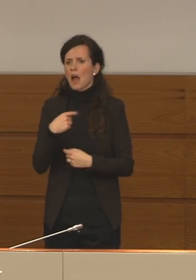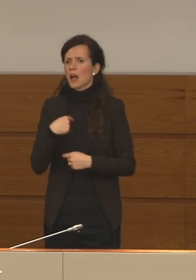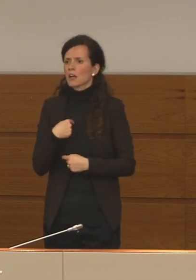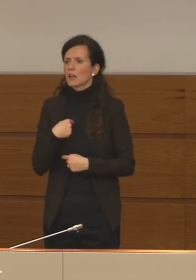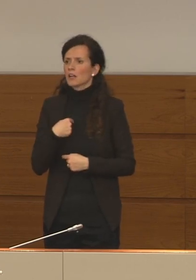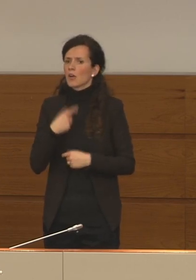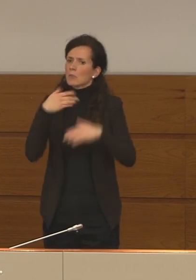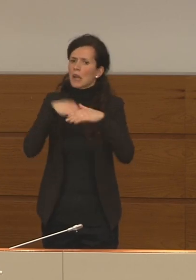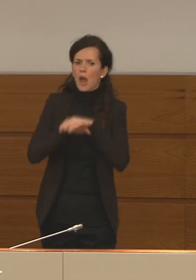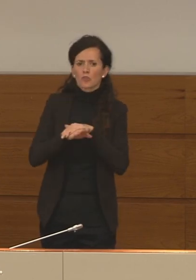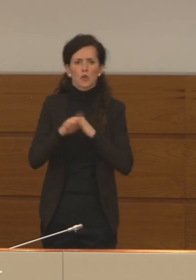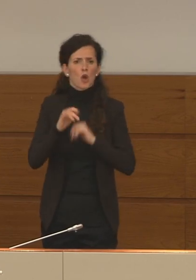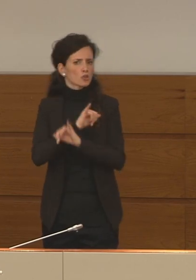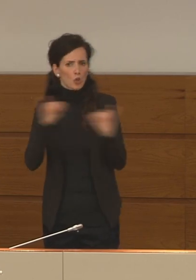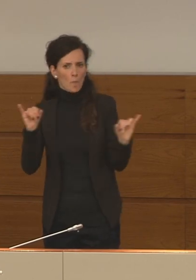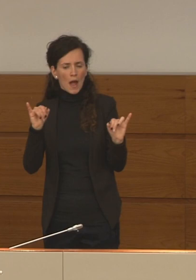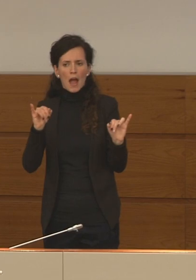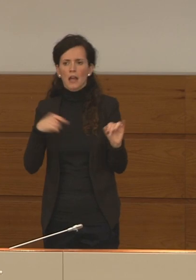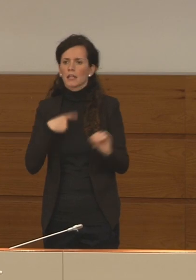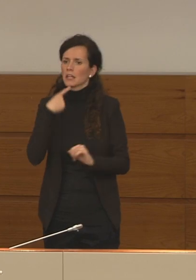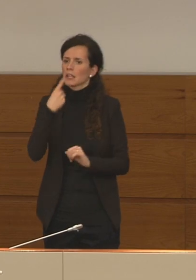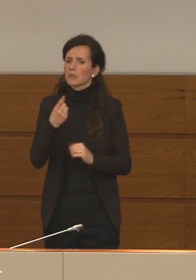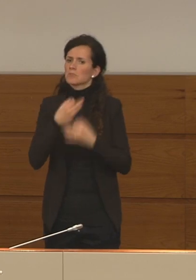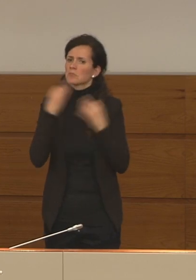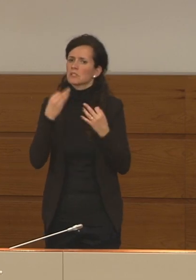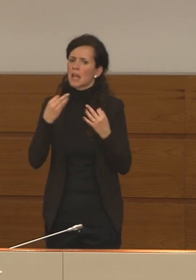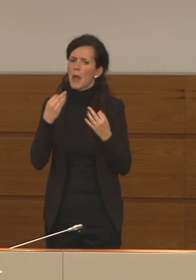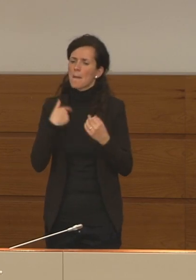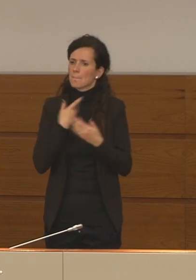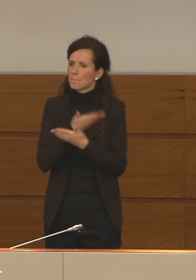noi non appena abbiamo avuto queste notizie dai colleghi della Lombardia